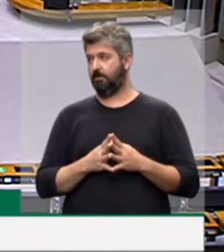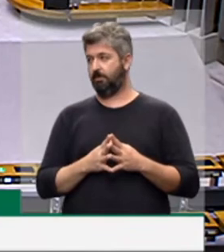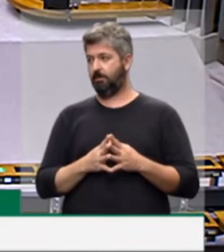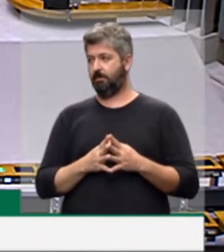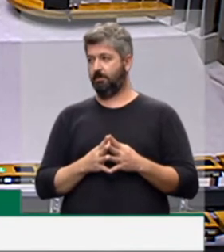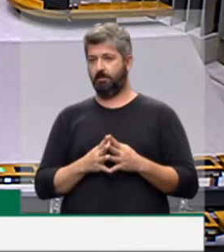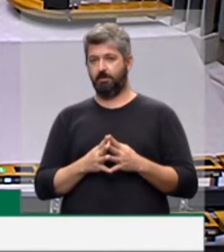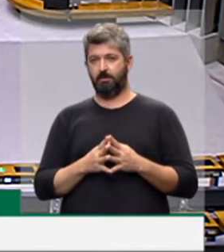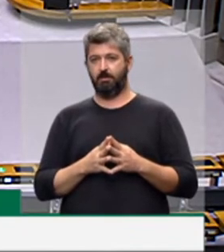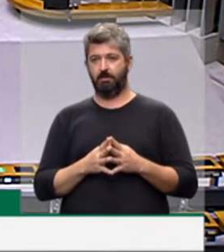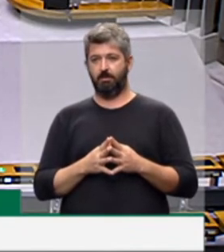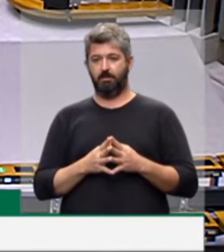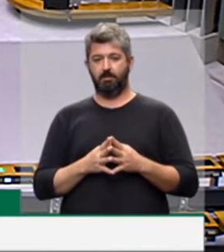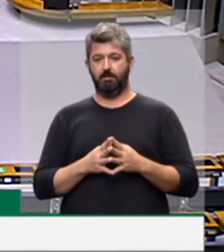KAKÁLEÃO, PELO PARTIDO PROGRESSISTAS. DEPUTADO